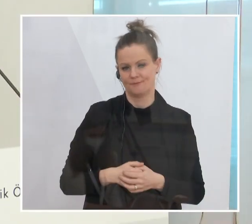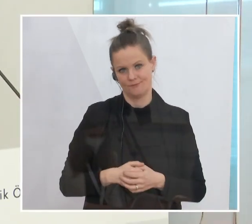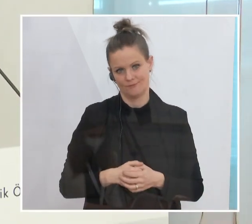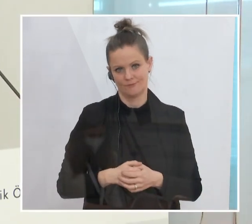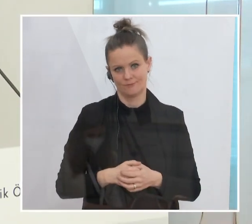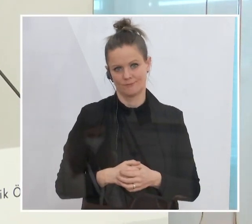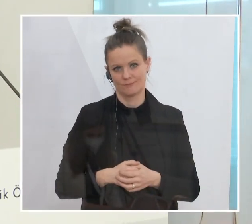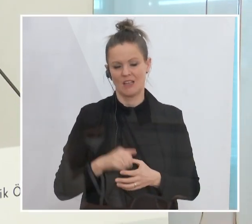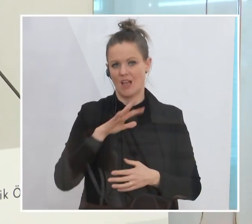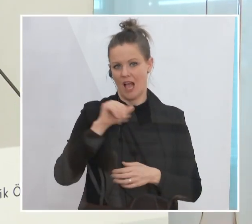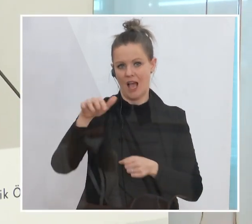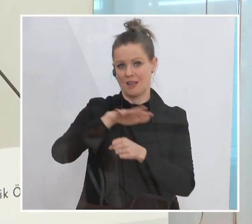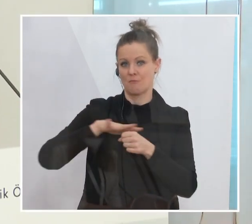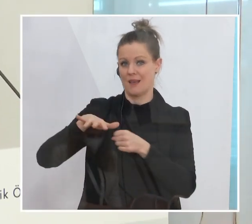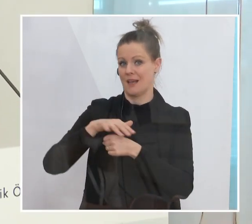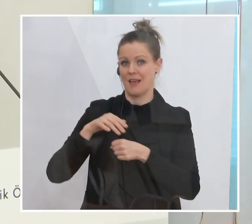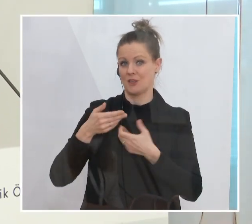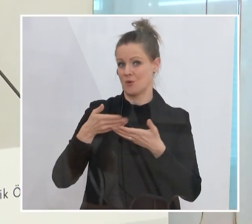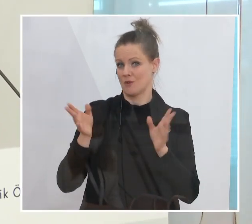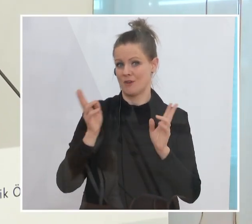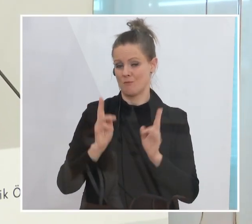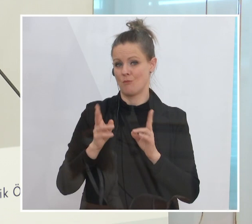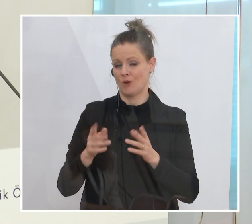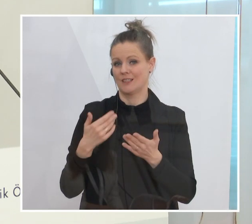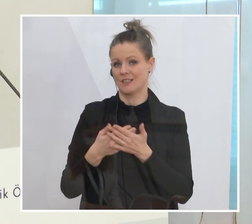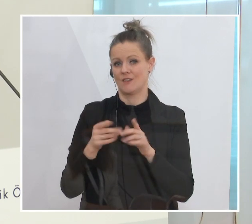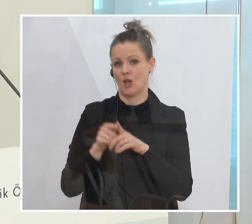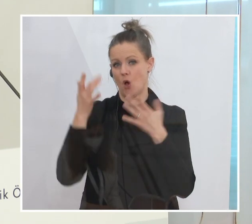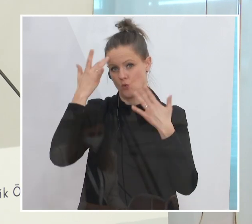dass alle Bereiche öffnen können, so auch die Kulturbetriebe und dass wir in Vorarlberg